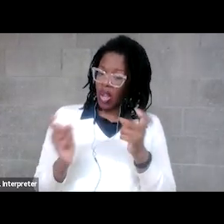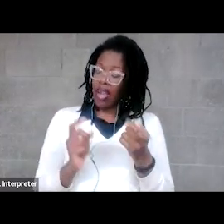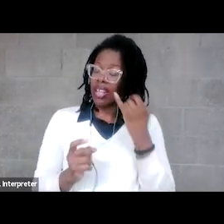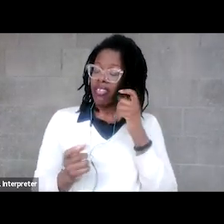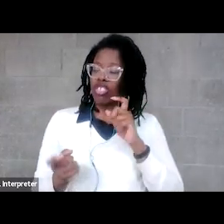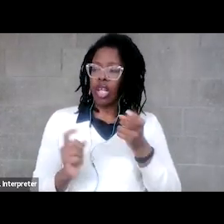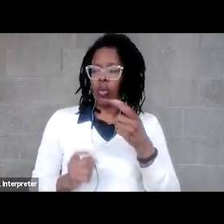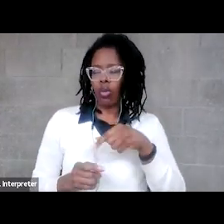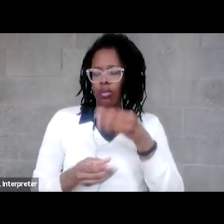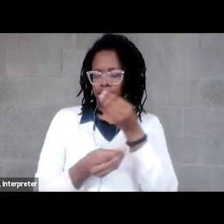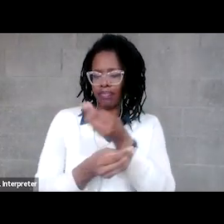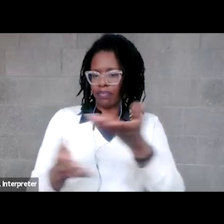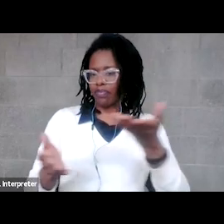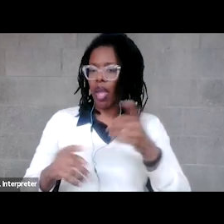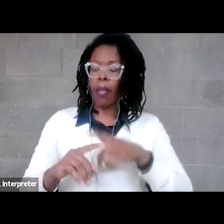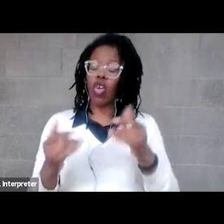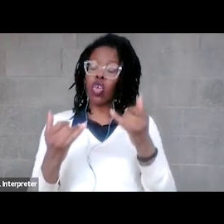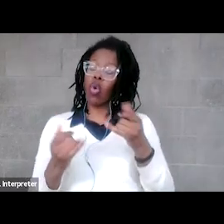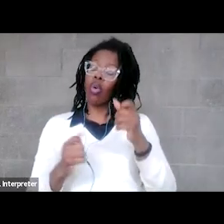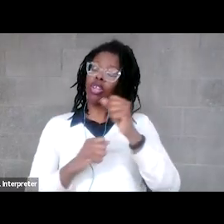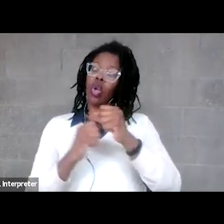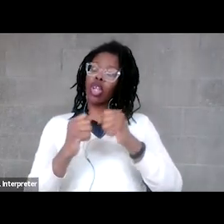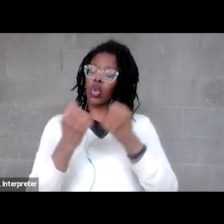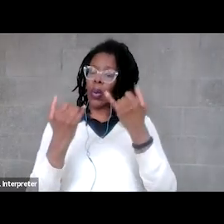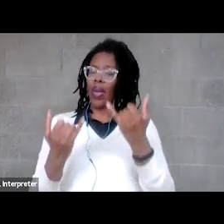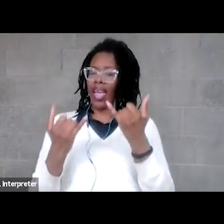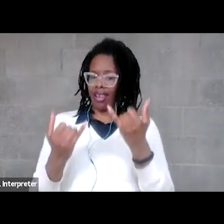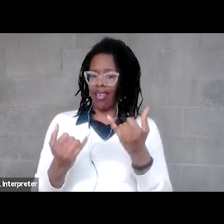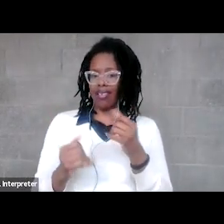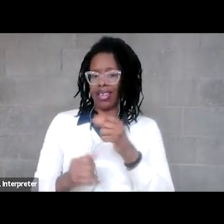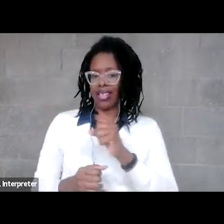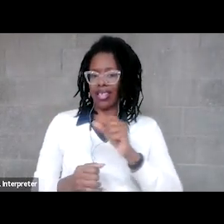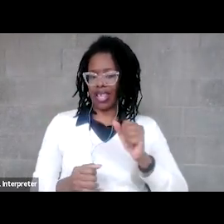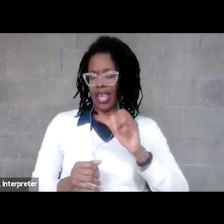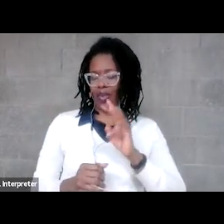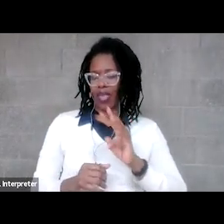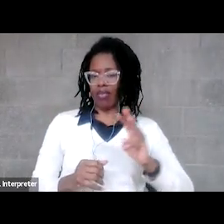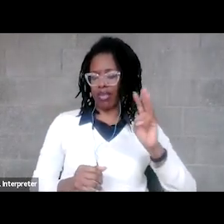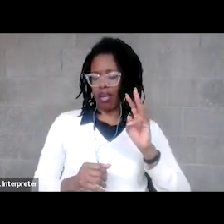Pero esta es la estructura actual tal como está ahora en el sitio web y materiales de la SSA.